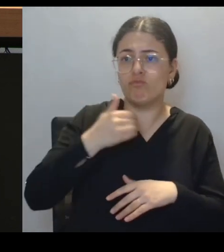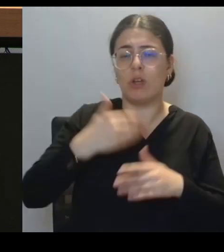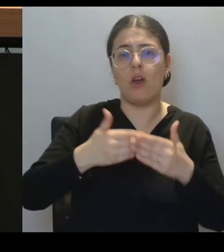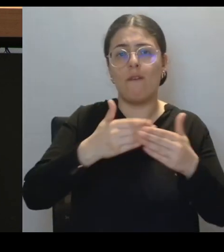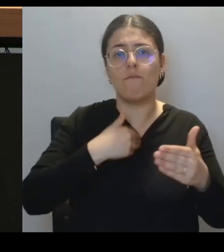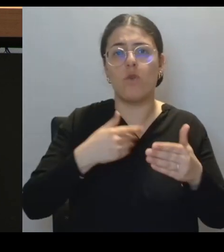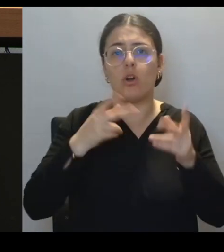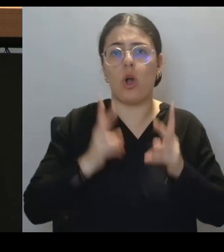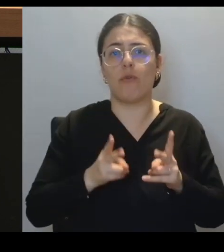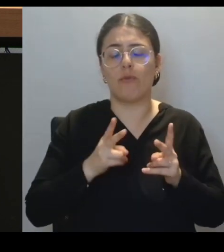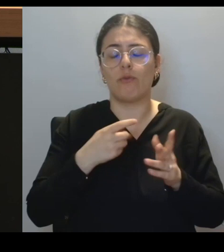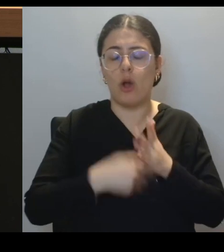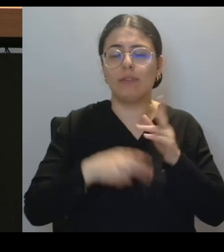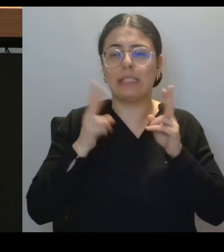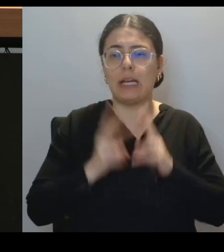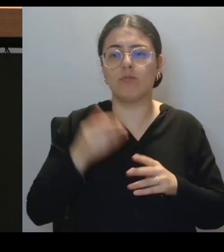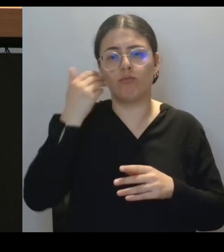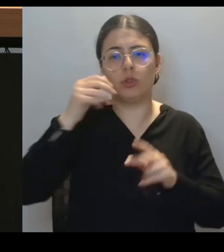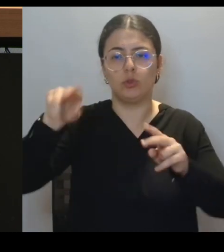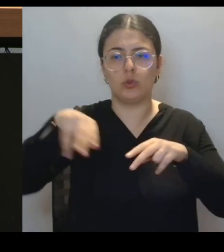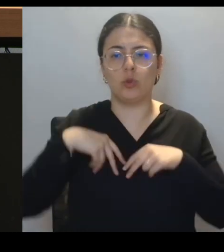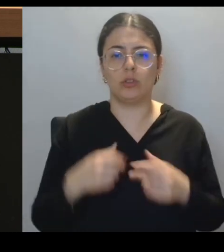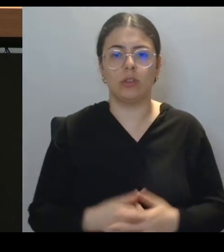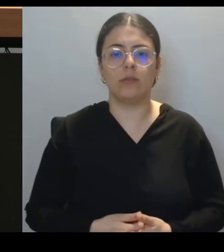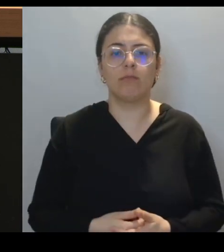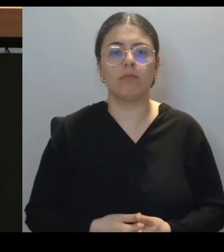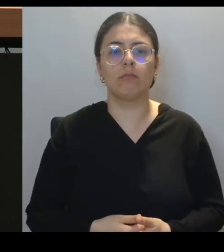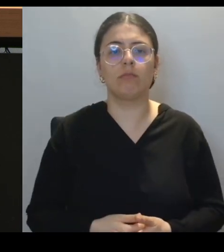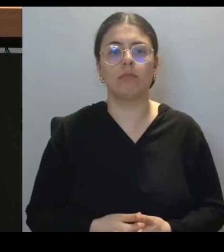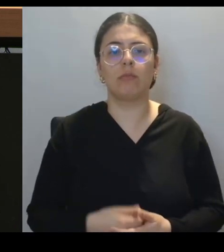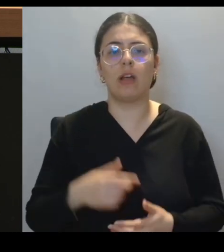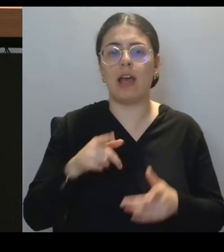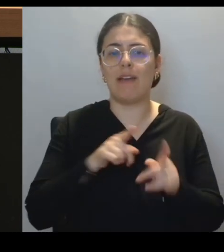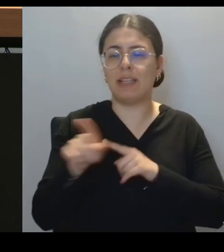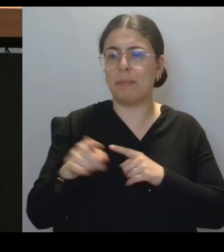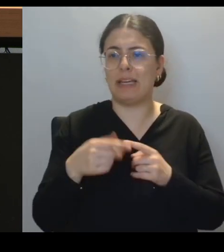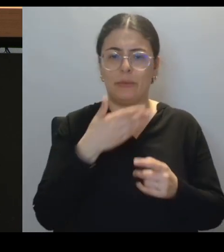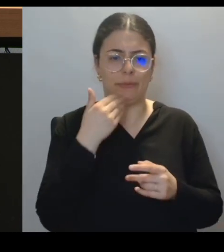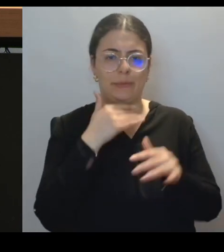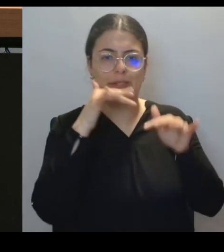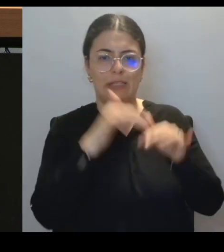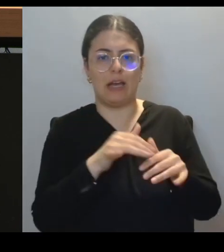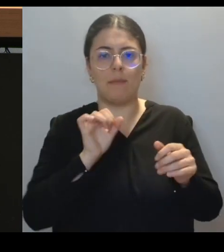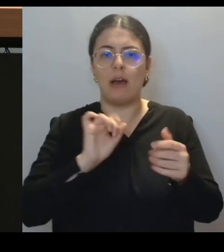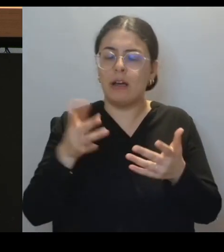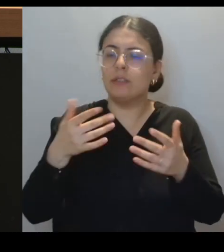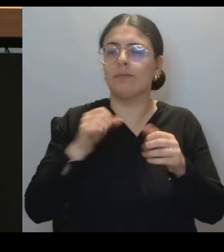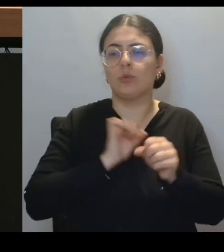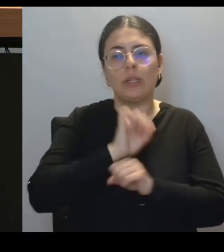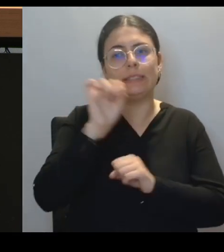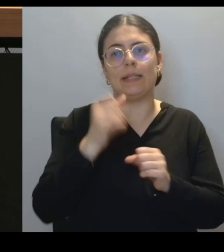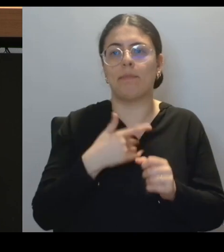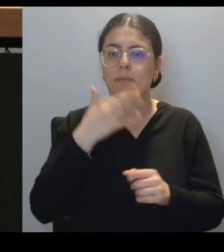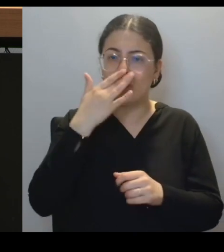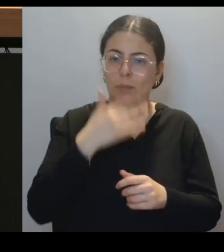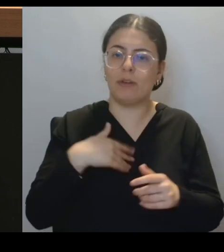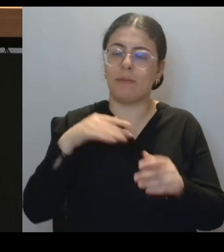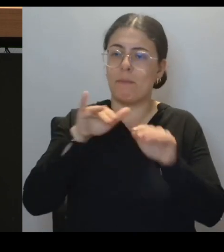auch nichts bringen. Auf Bundesebene hat sie aber so oft bewiesen dass sie zu nichts taugt und man sie im Grunde in die Tonne werfen kann.